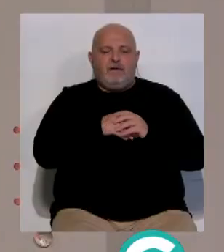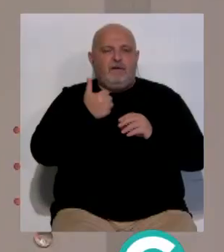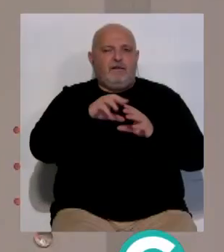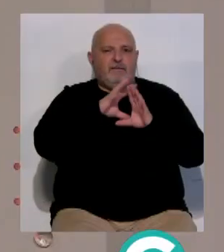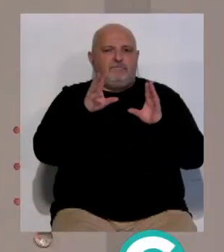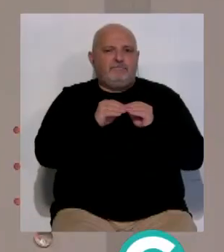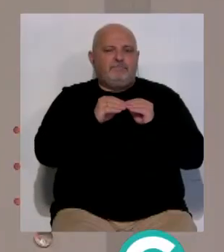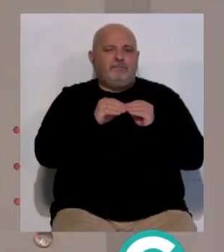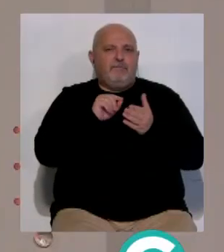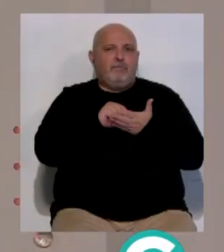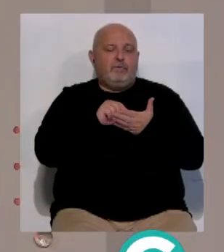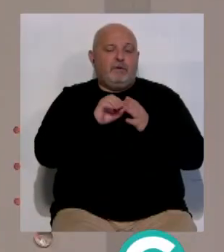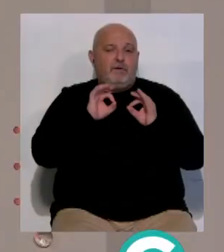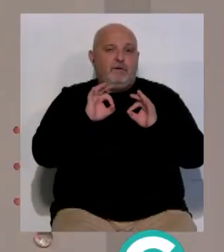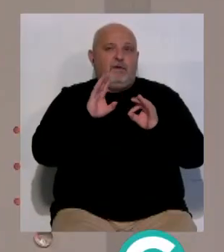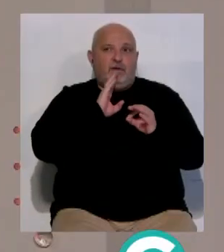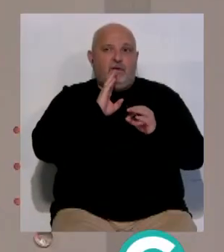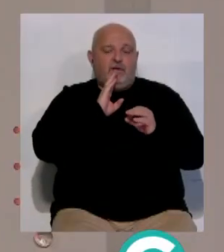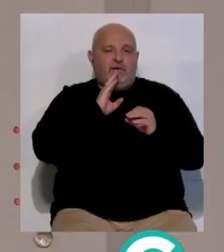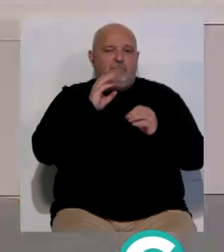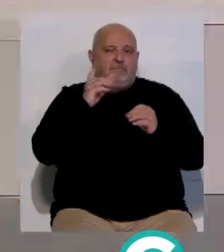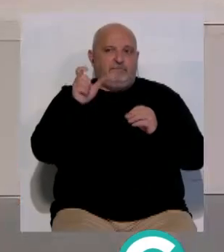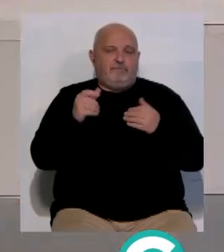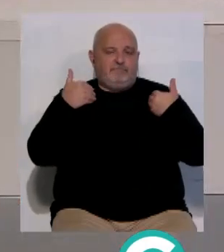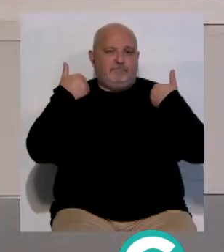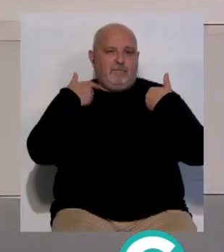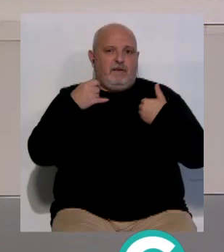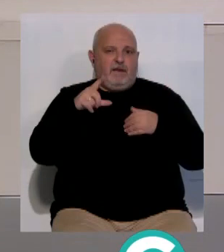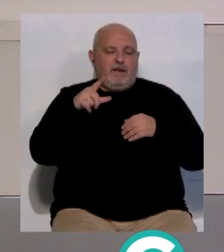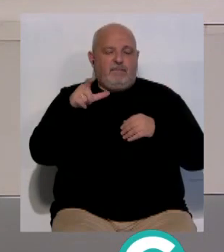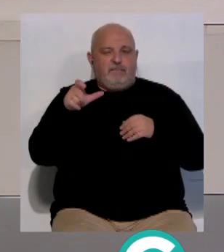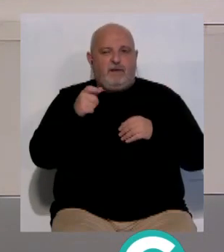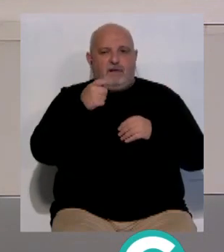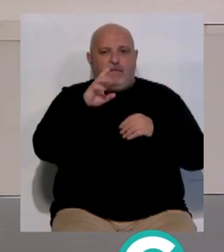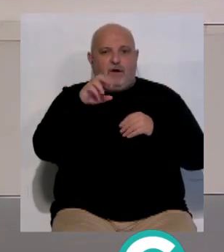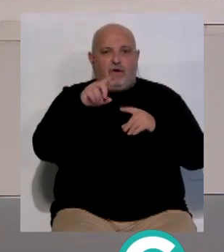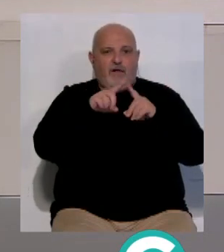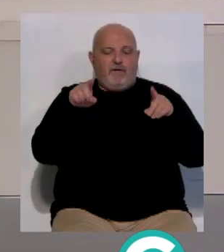de Punto y especialmente de esa actuación de Gil Manzano y del Cerro grande que condicionaron las